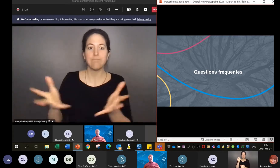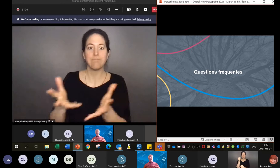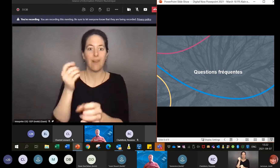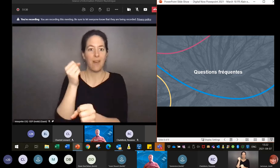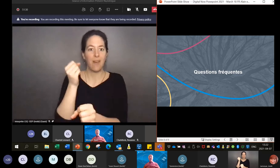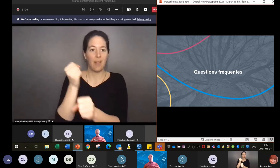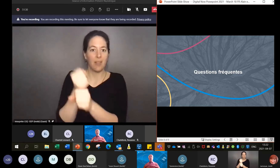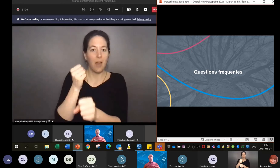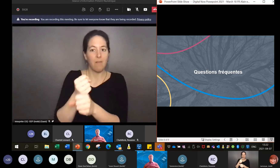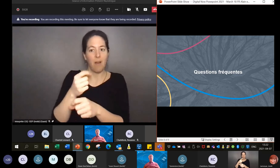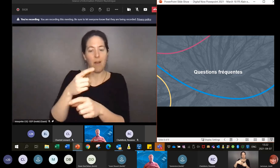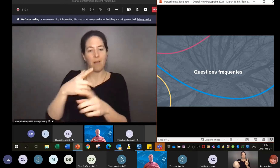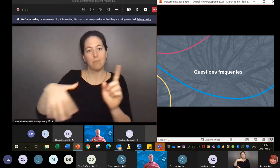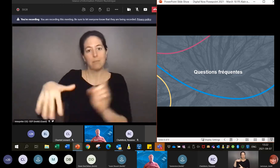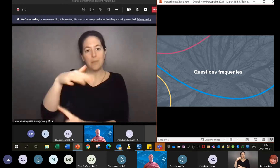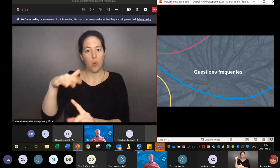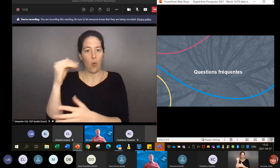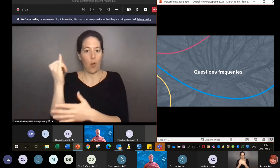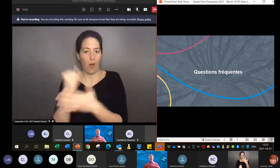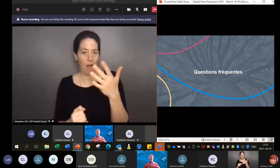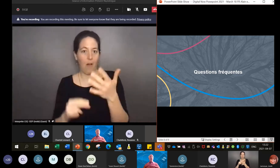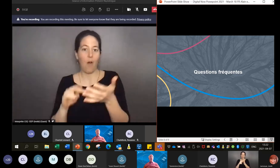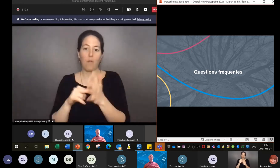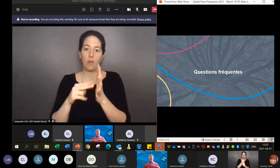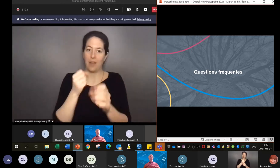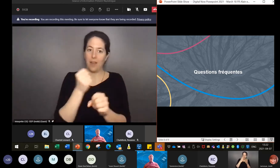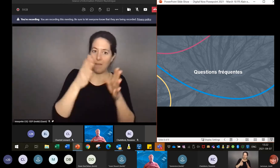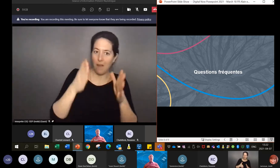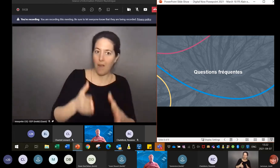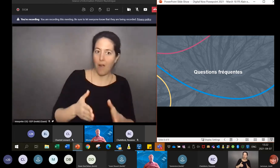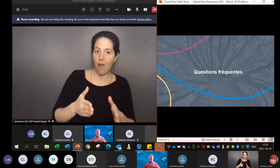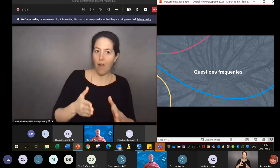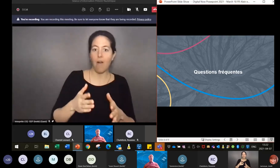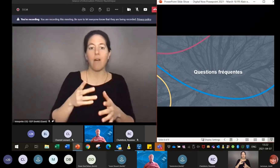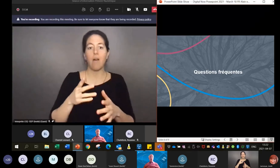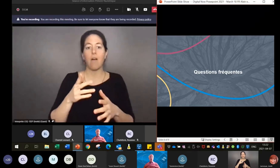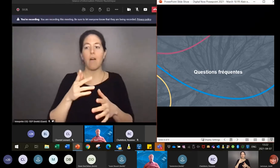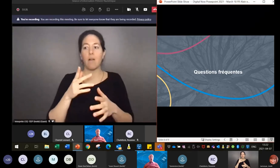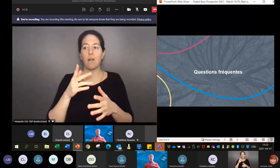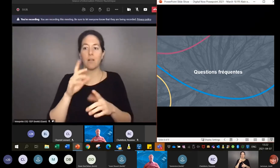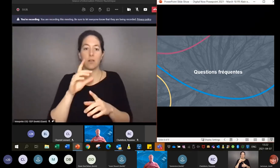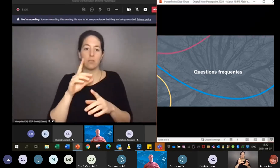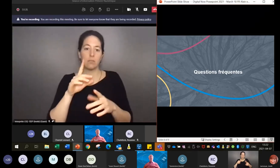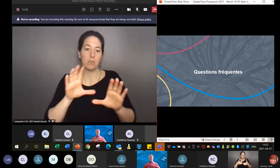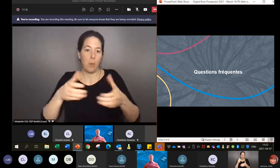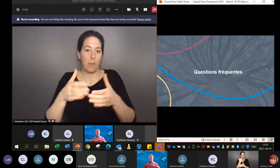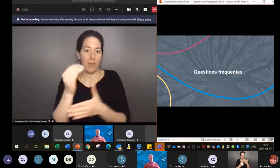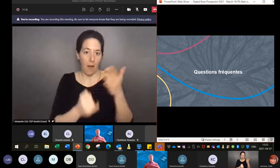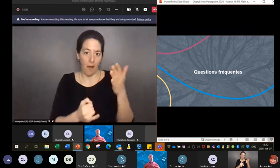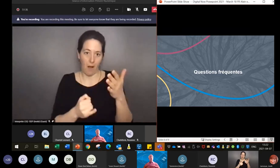professionnels des arts sont admissibles et devraient être inclus